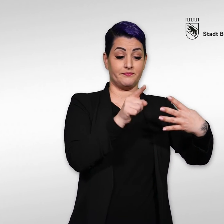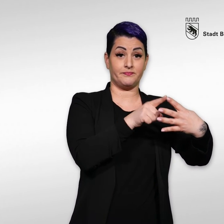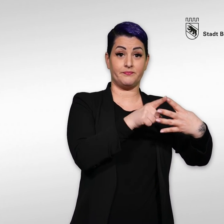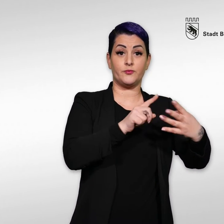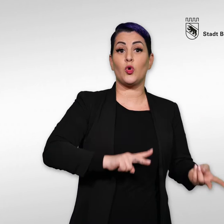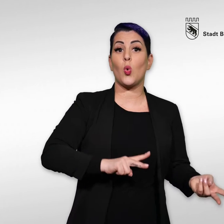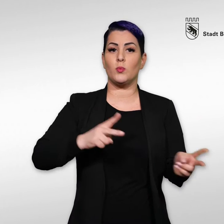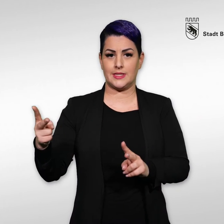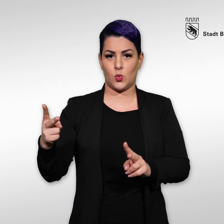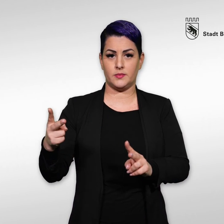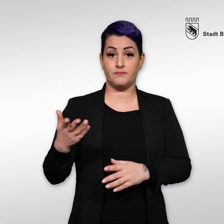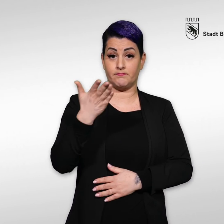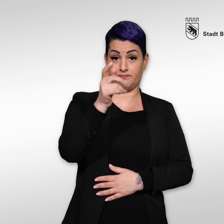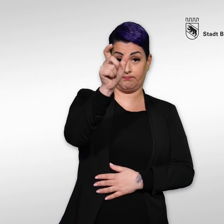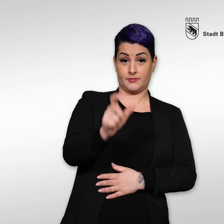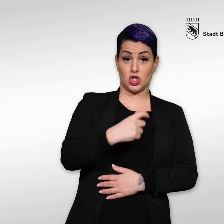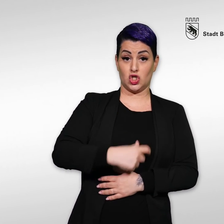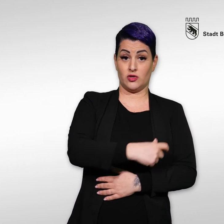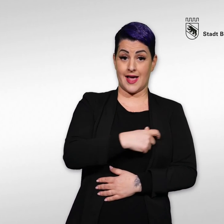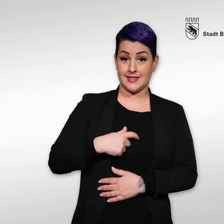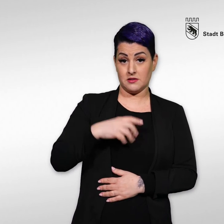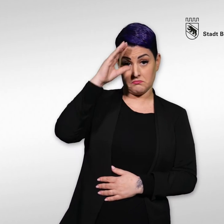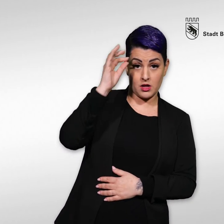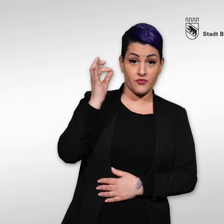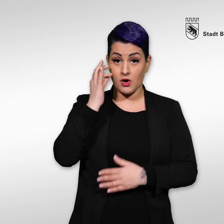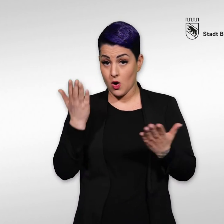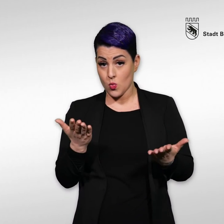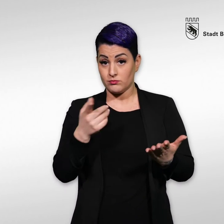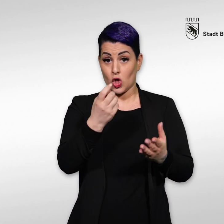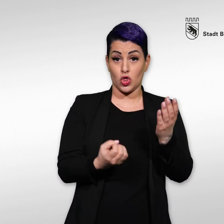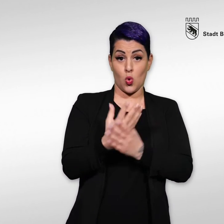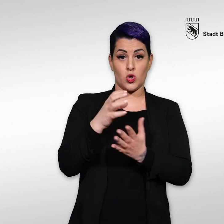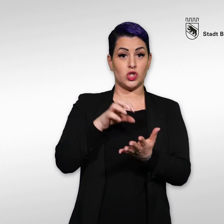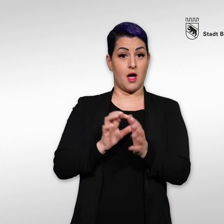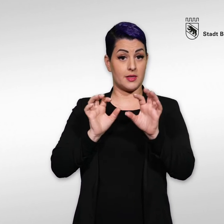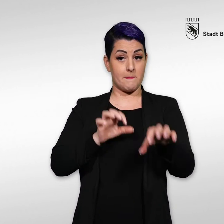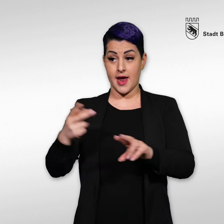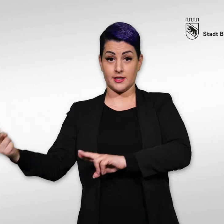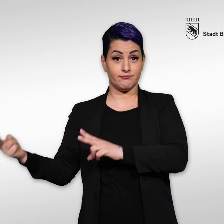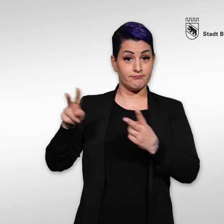Umzug: Sie sind Schweizerin oder Schweizer? Und Sie ziehen neu in die Stadt Bern?